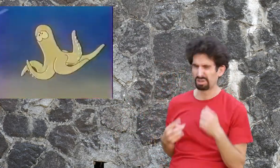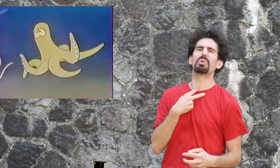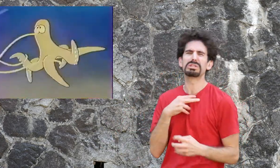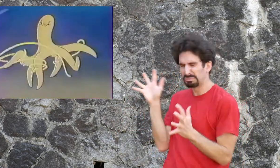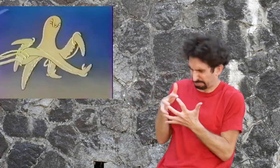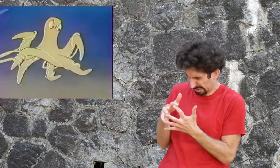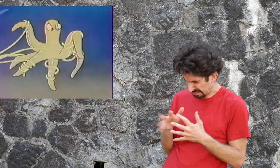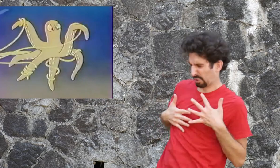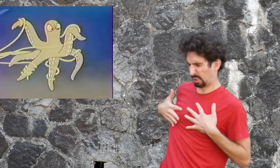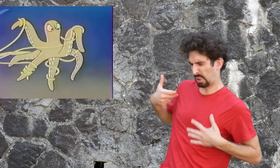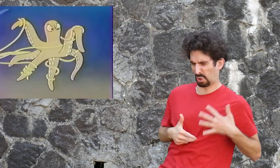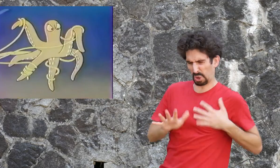qui se retrouve coincé.